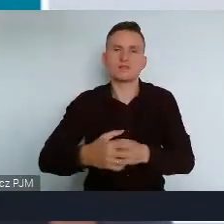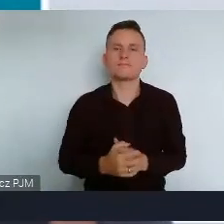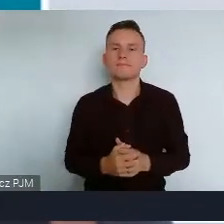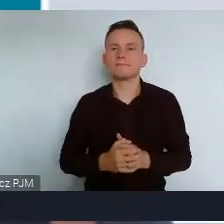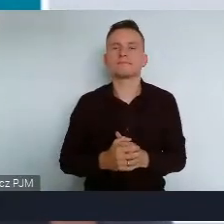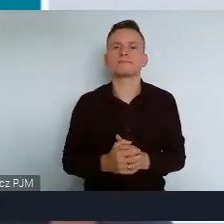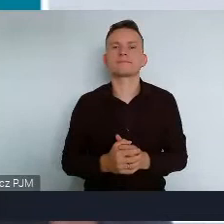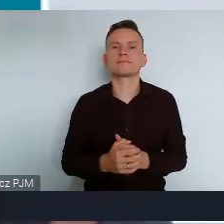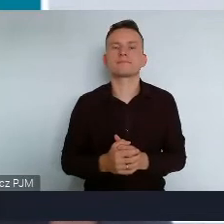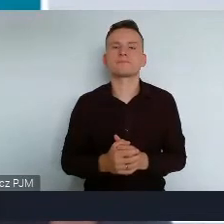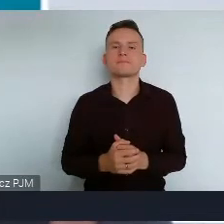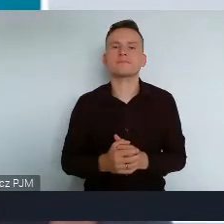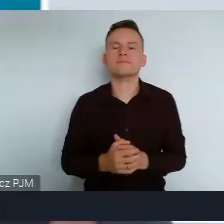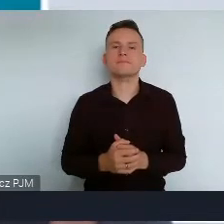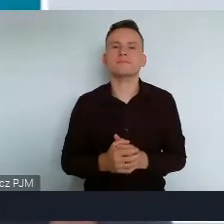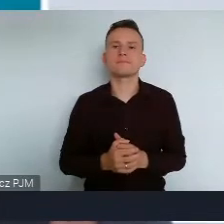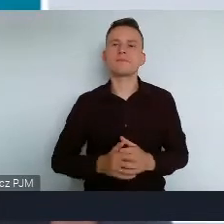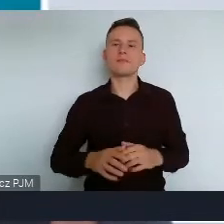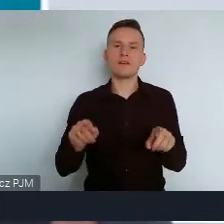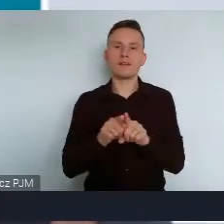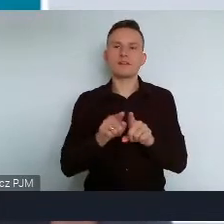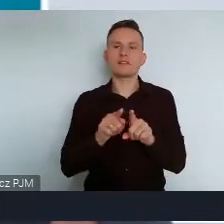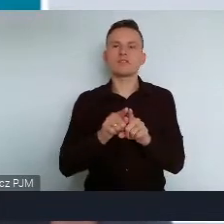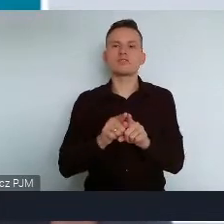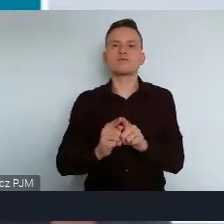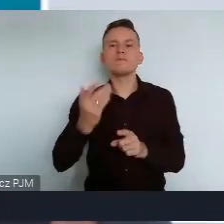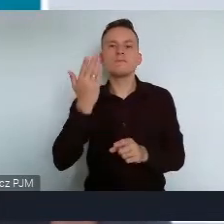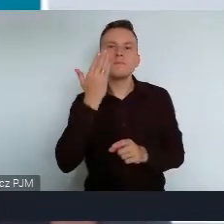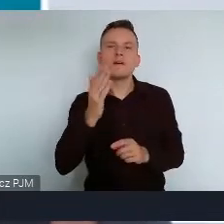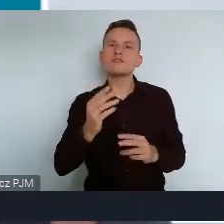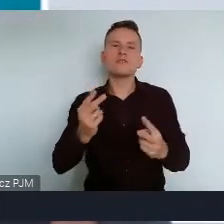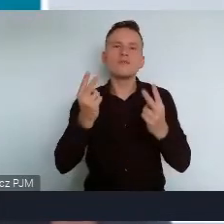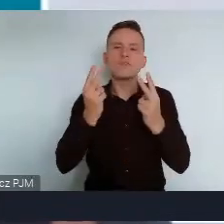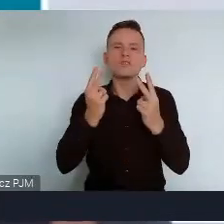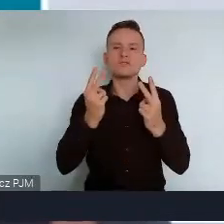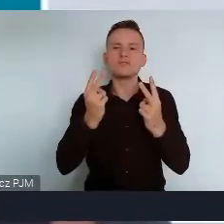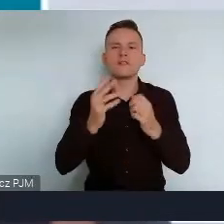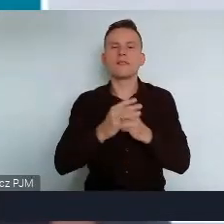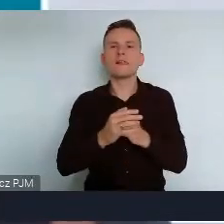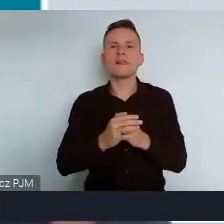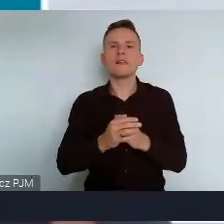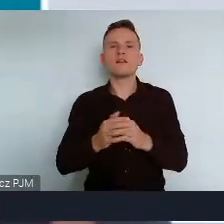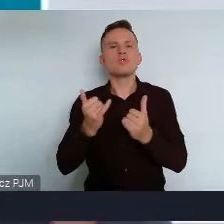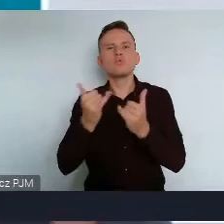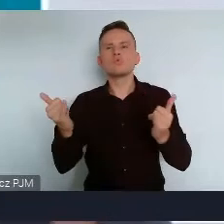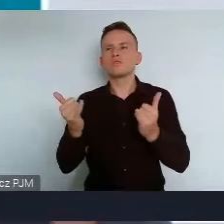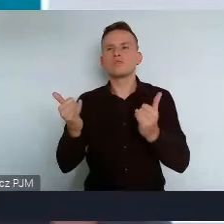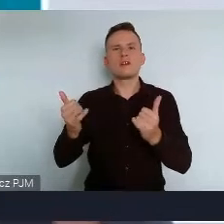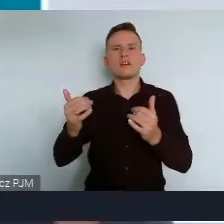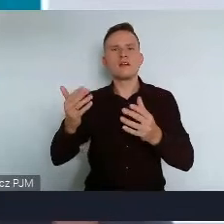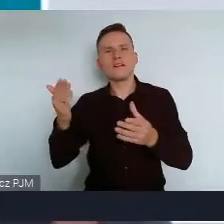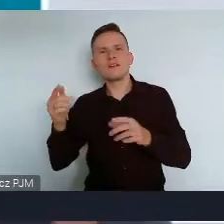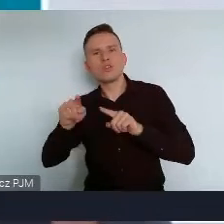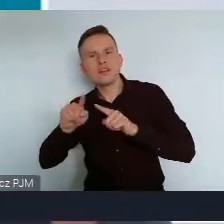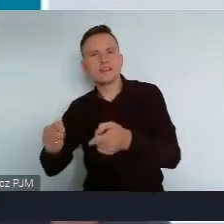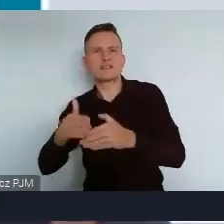Oczywiście bardzo ważny jest sektor organizacji pozarządowych i sami mieszkańcy, czyli mieszkańcy indywidualni,